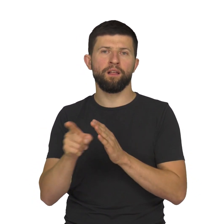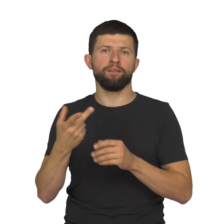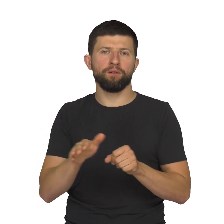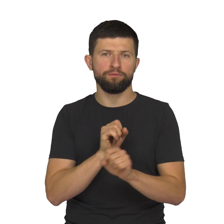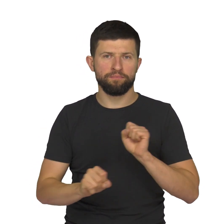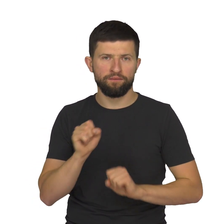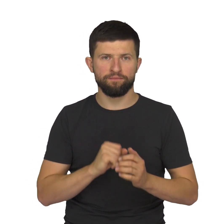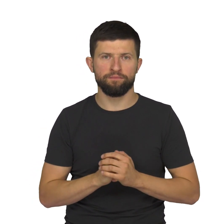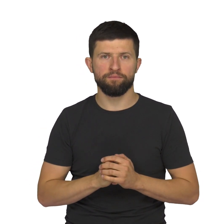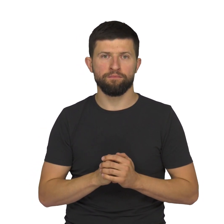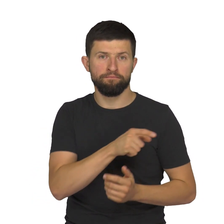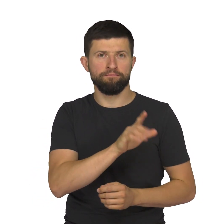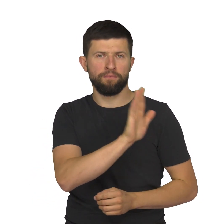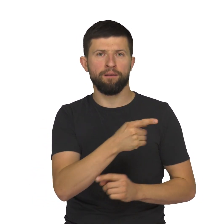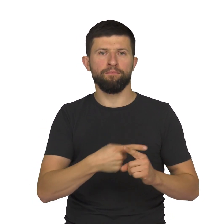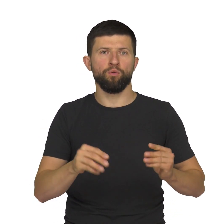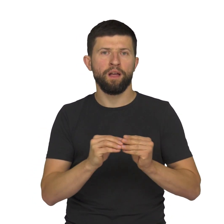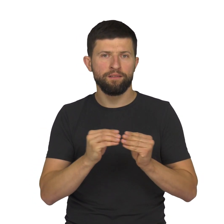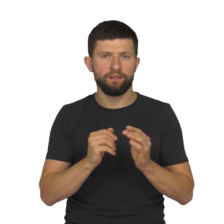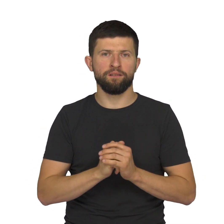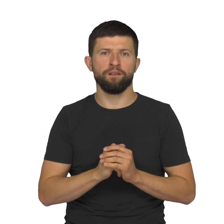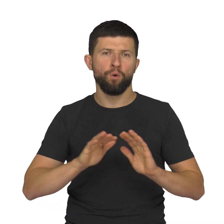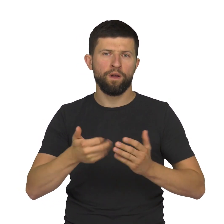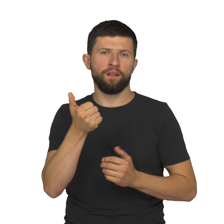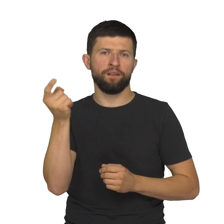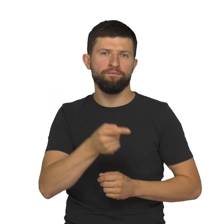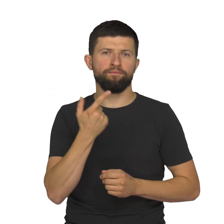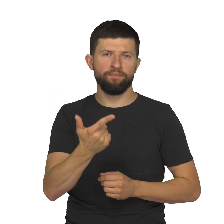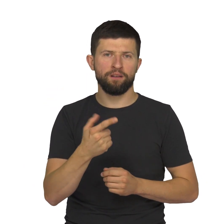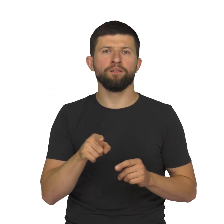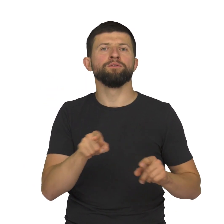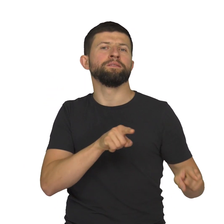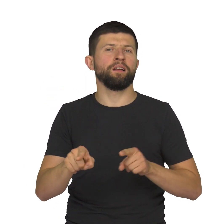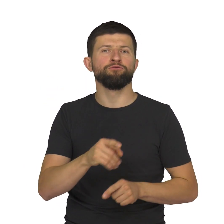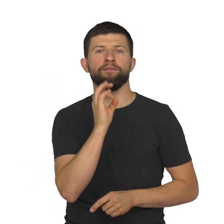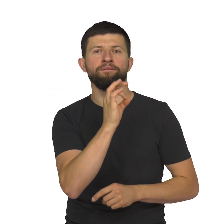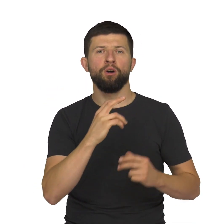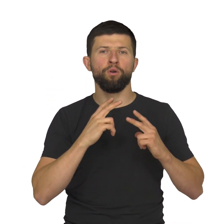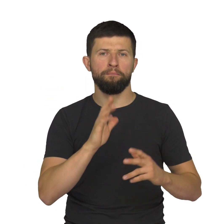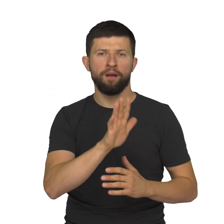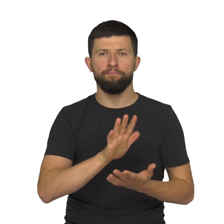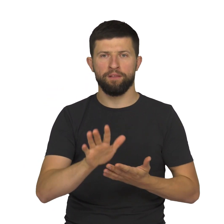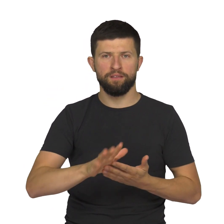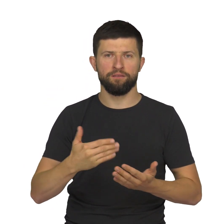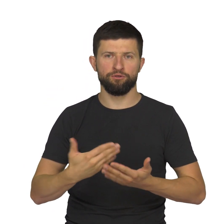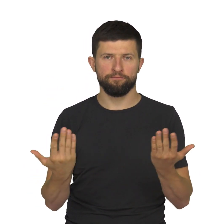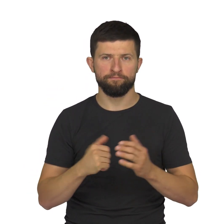wynikających z niepełnosprawności. Jest zatrudniony na pół etatu, czyli 1/2 etatu, co oznacza, że jego urlop wynosi 15 dni